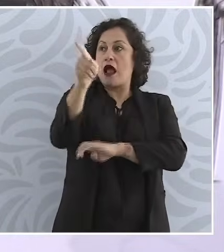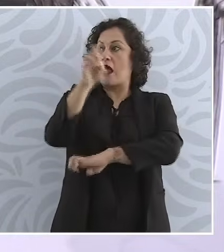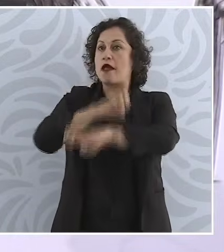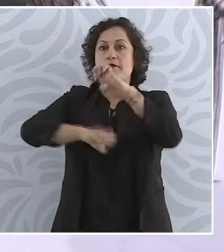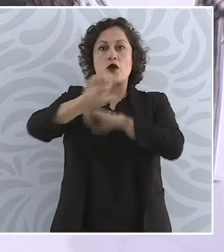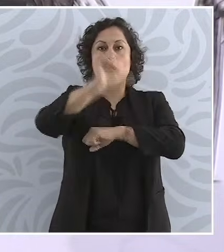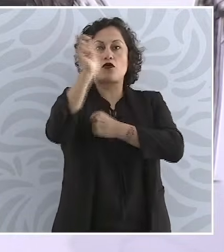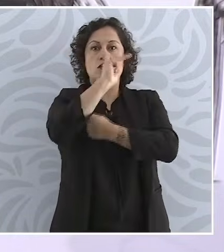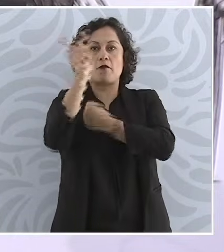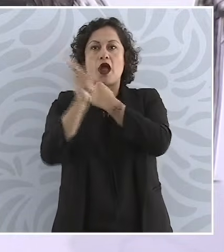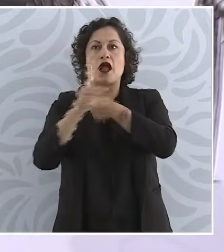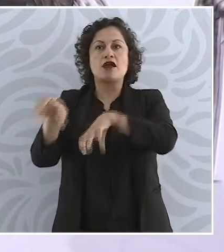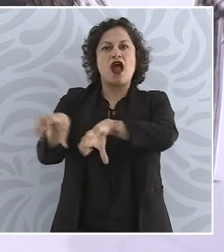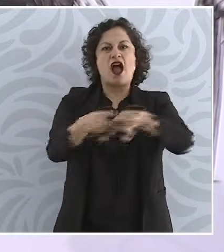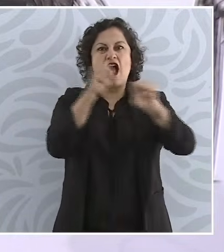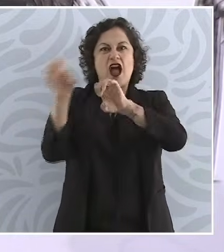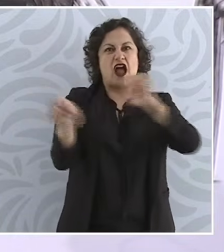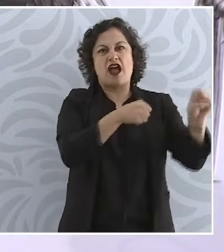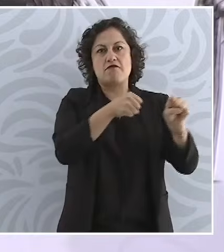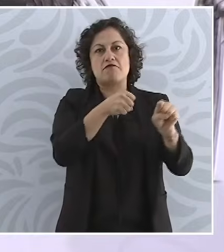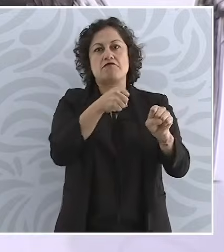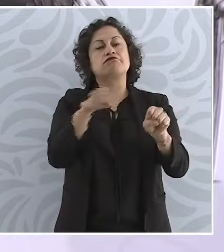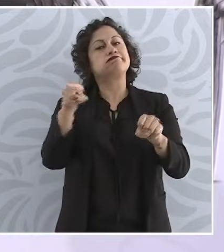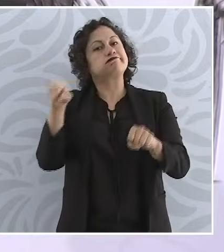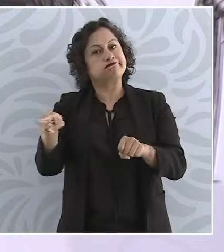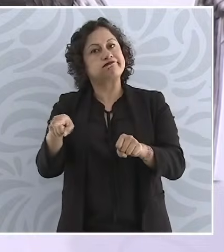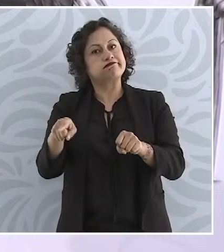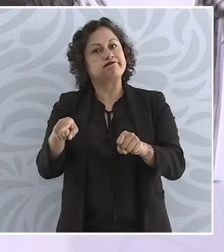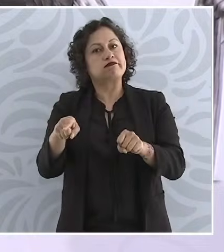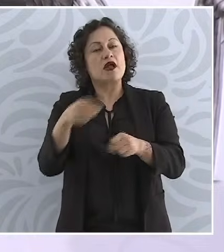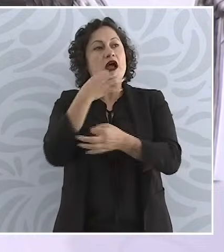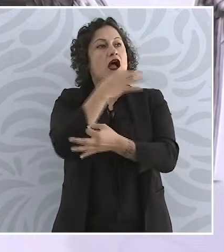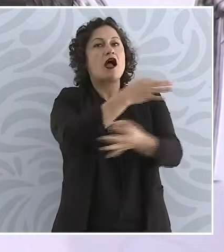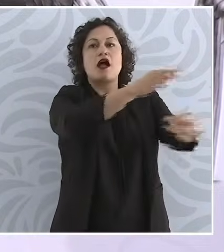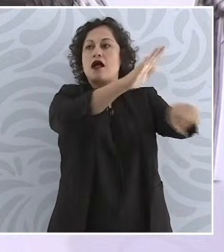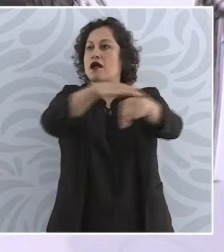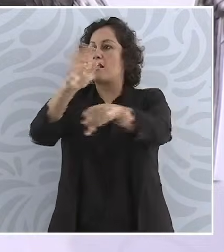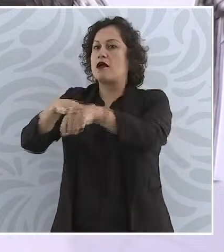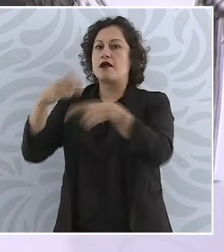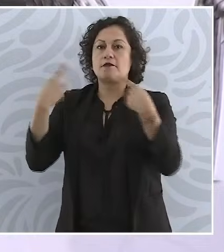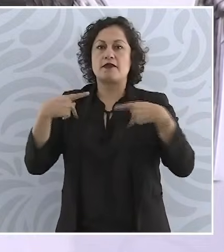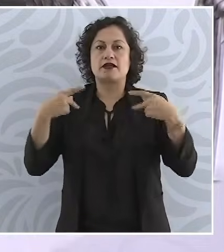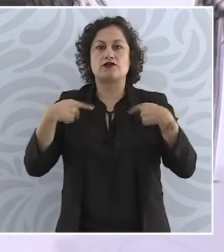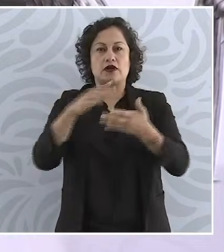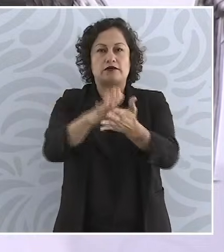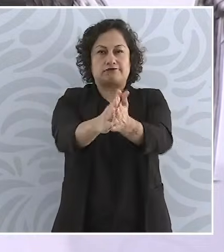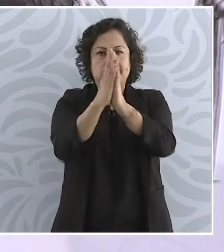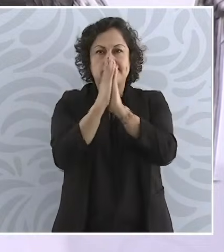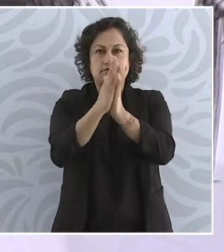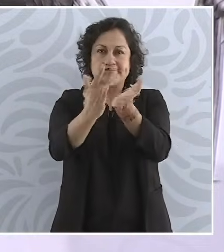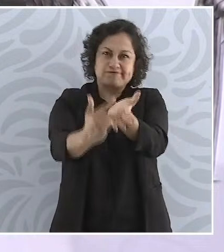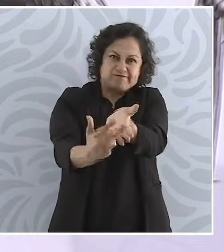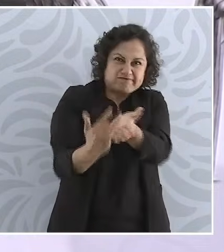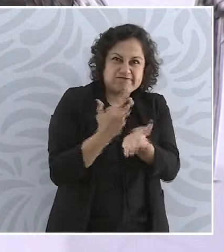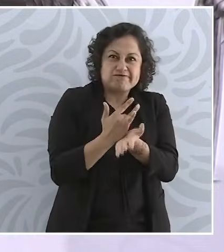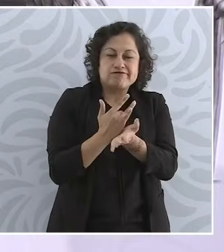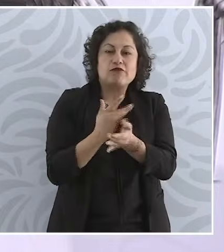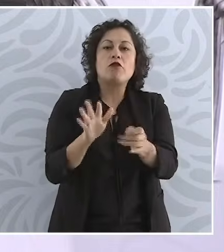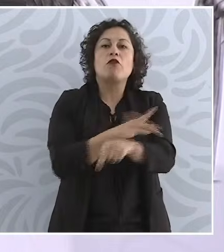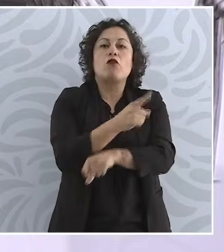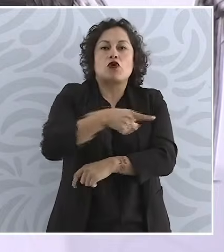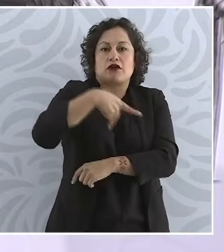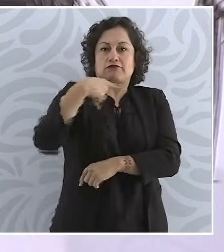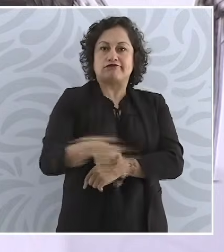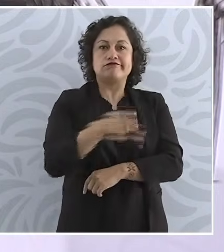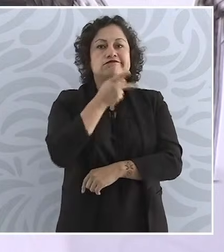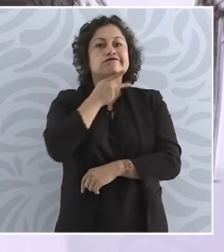he hablado al pueblo pidiendo su respaldo no solo por la reivindicación de la riqueza petrolera sino